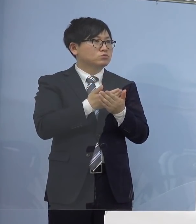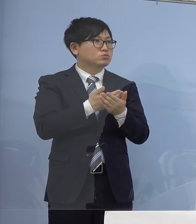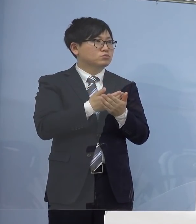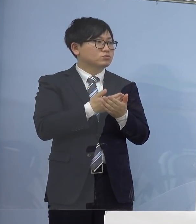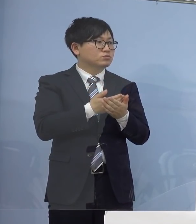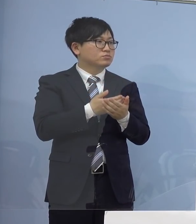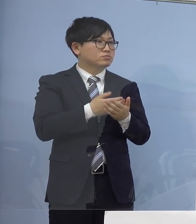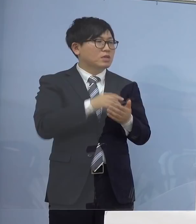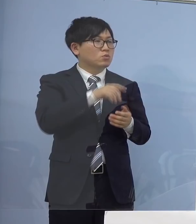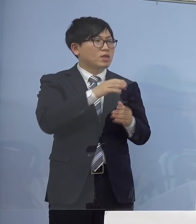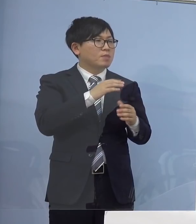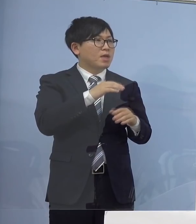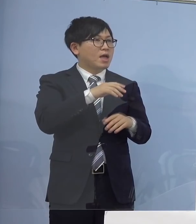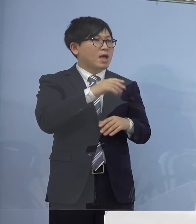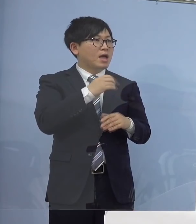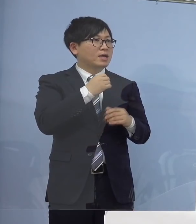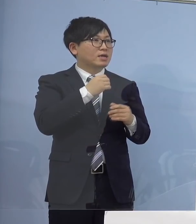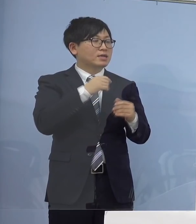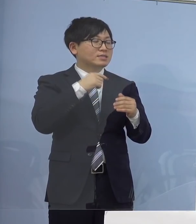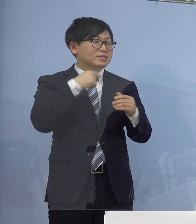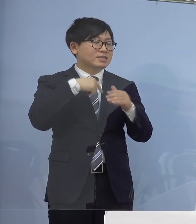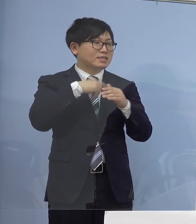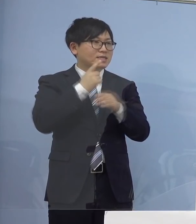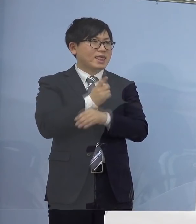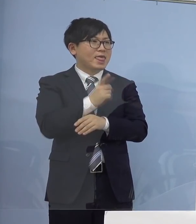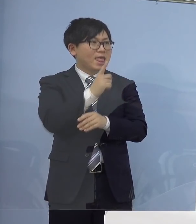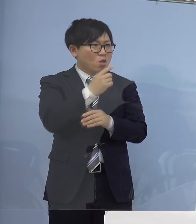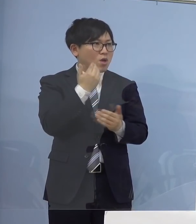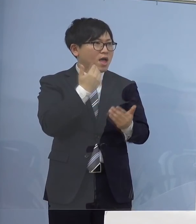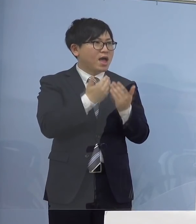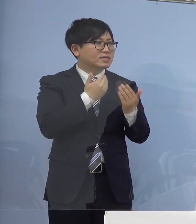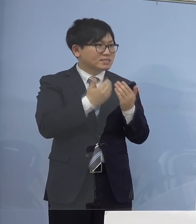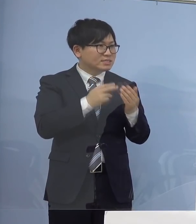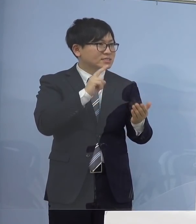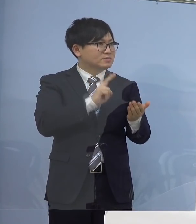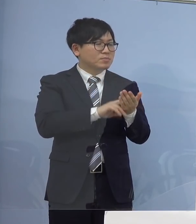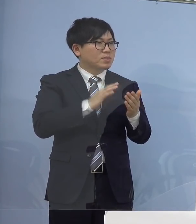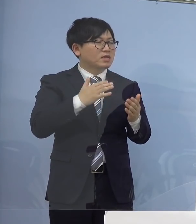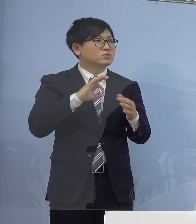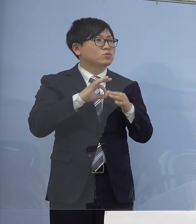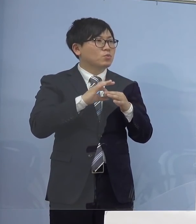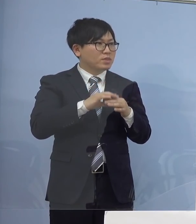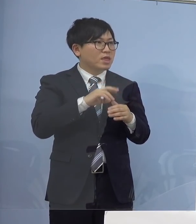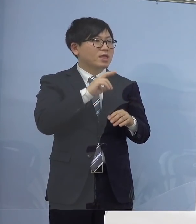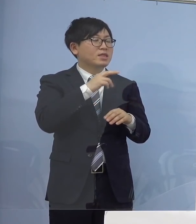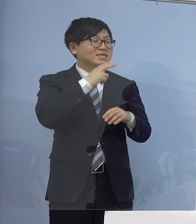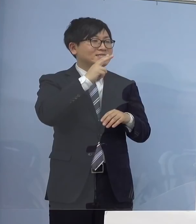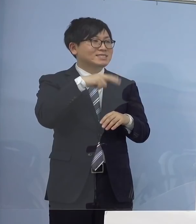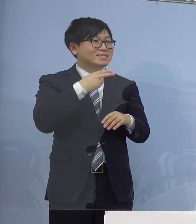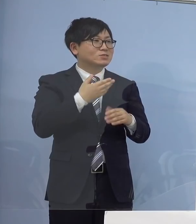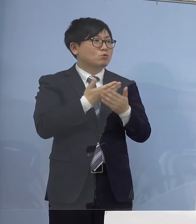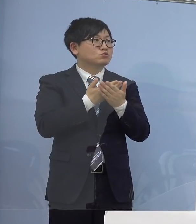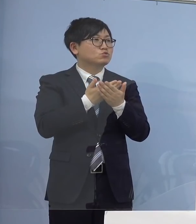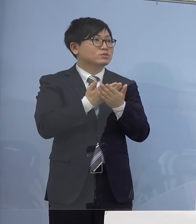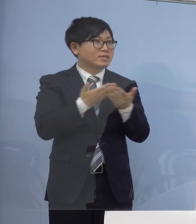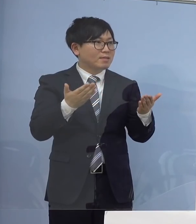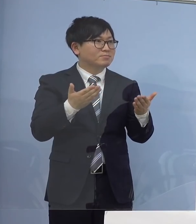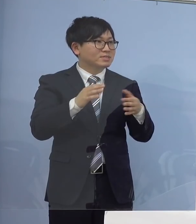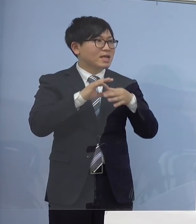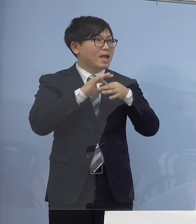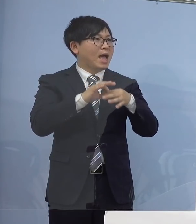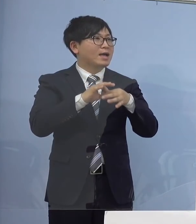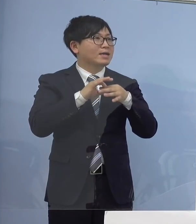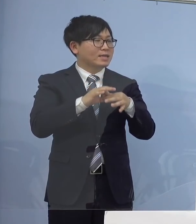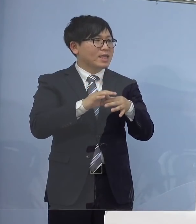ですので飲食店に関わる 飲食店を経営されていたり、従業員の方